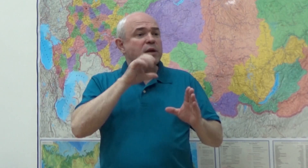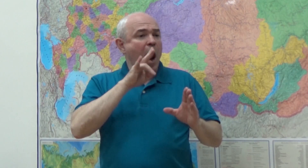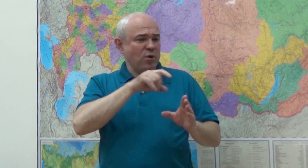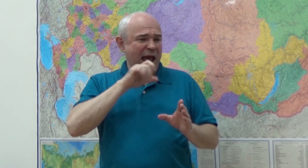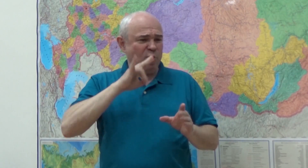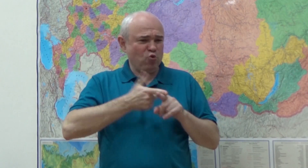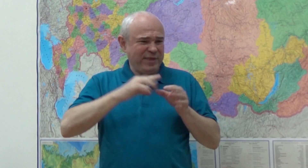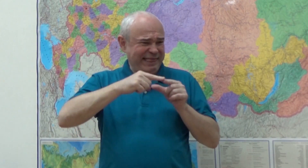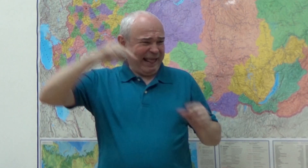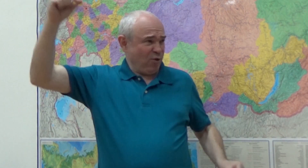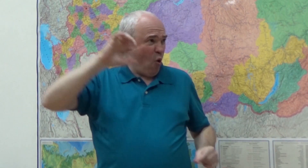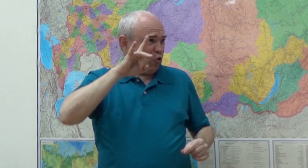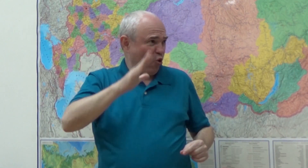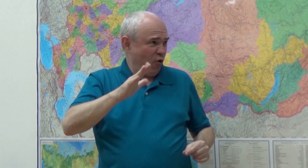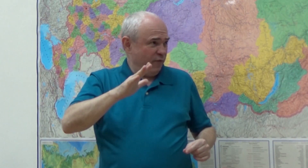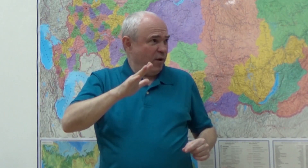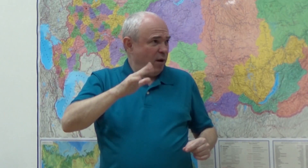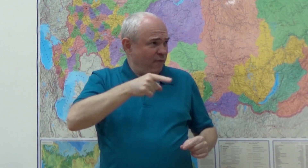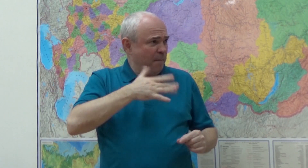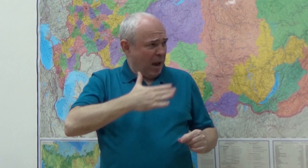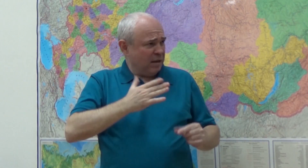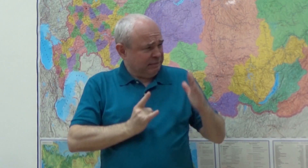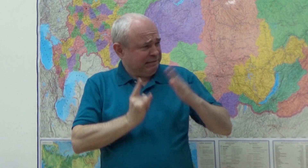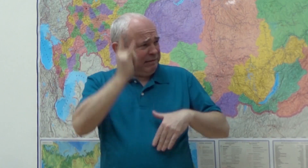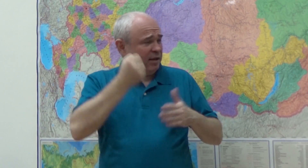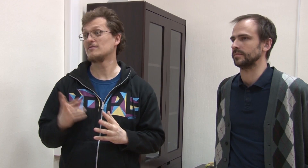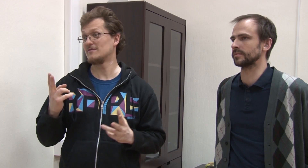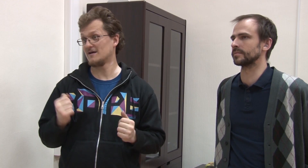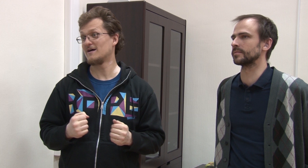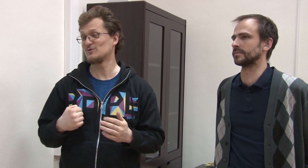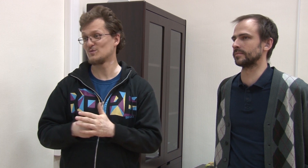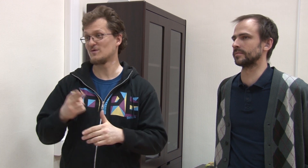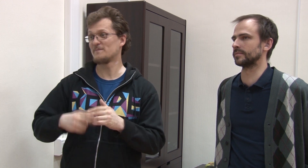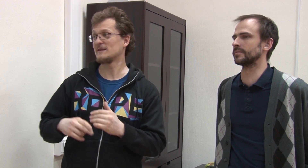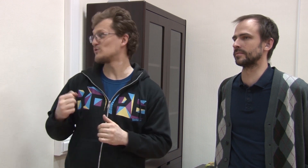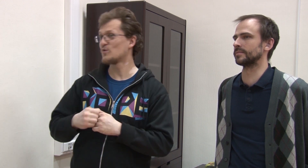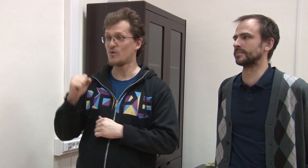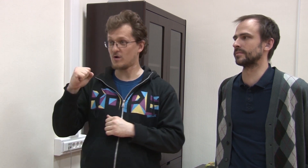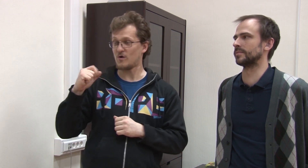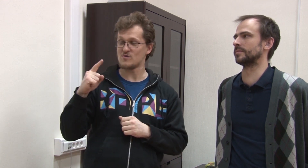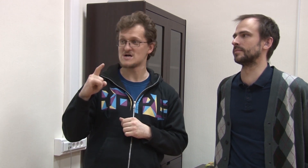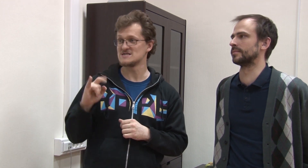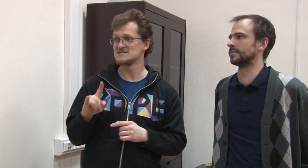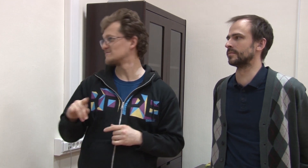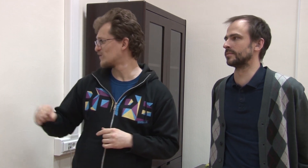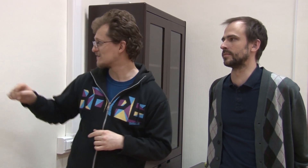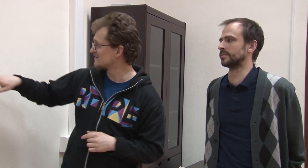По Сахалину… Сахалин – очень длинный остров. Вы готовы ехать по всей длине до конца? Да, до конца. До Охи.